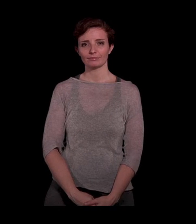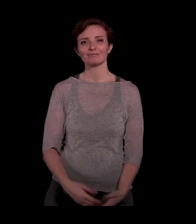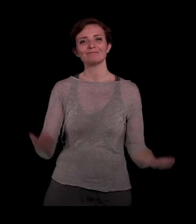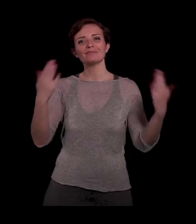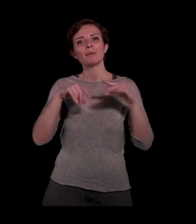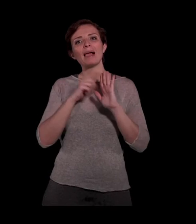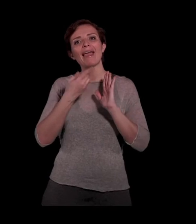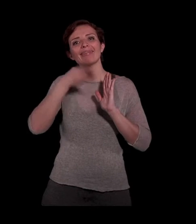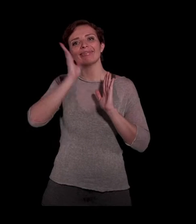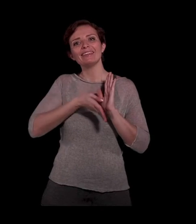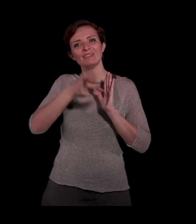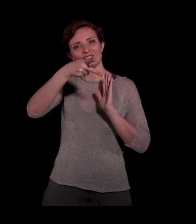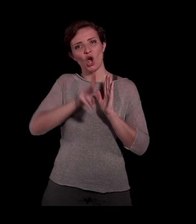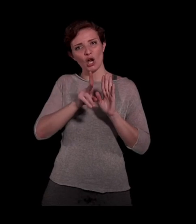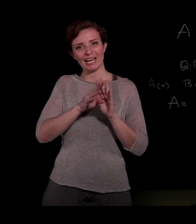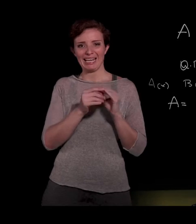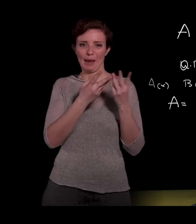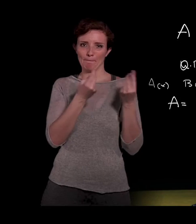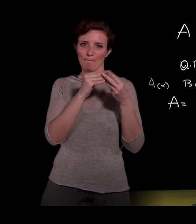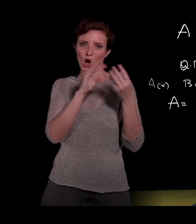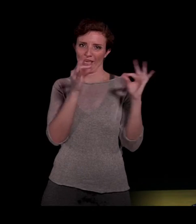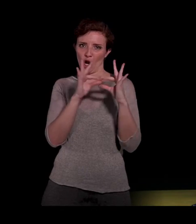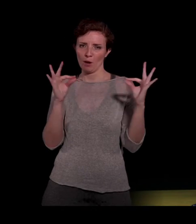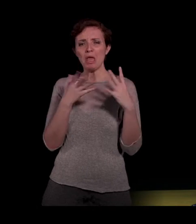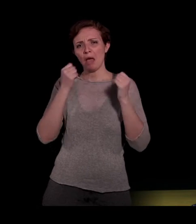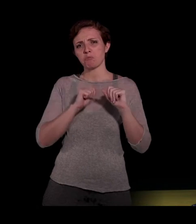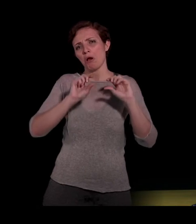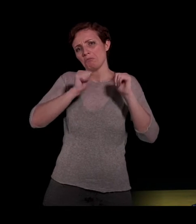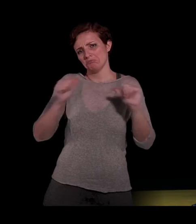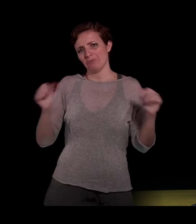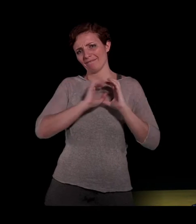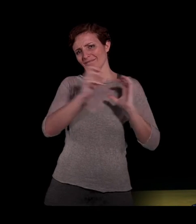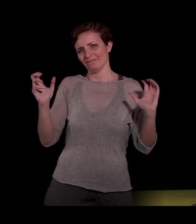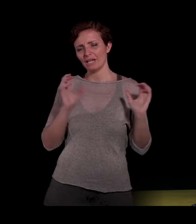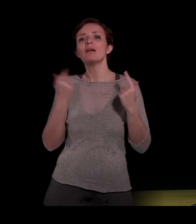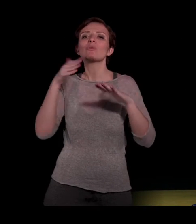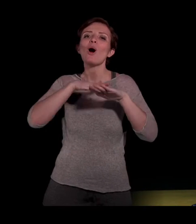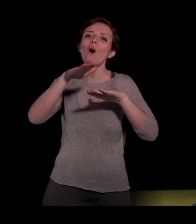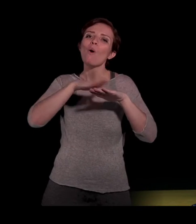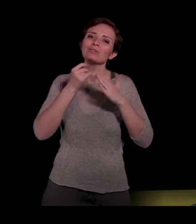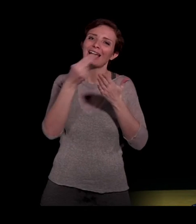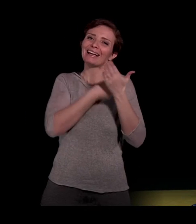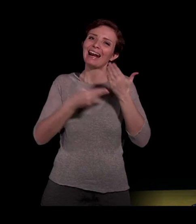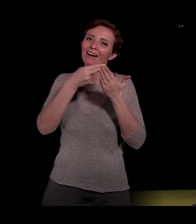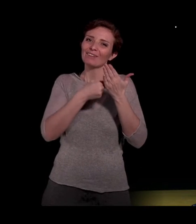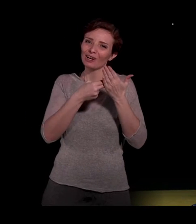Per quanto riguarda la divisione tra polinomi, è possibile farla in diverse modalità. Per esempio, andando ad utilizzare uno schema grafico.